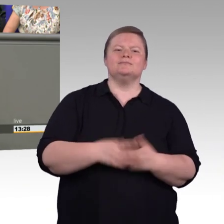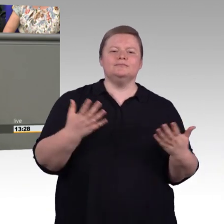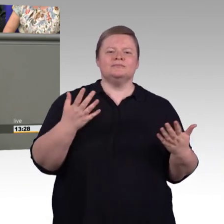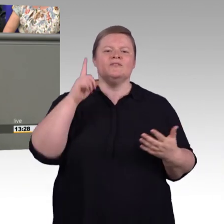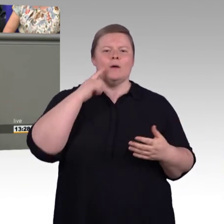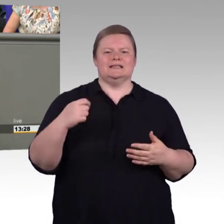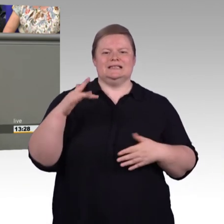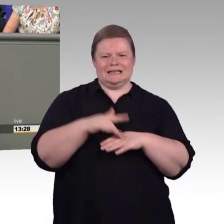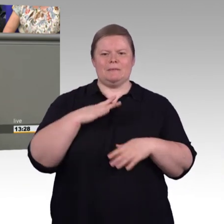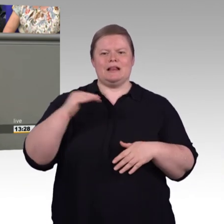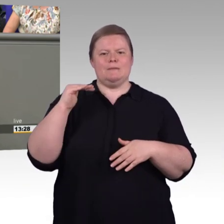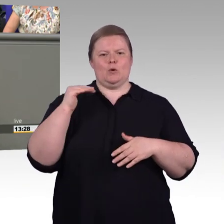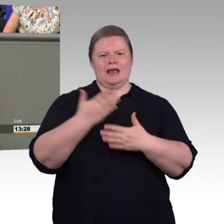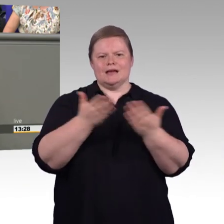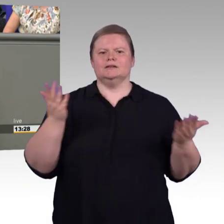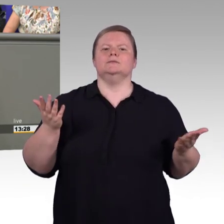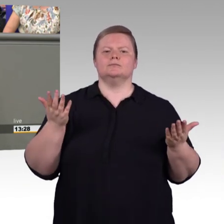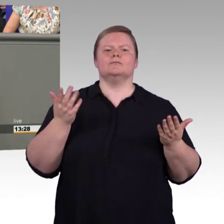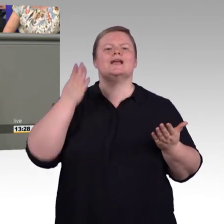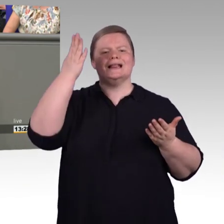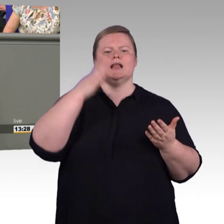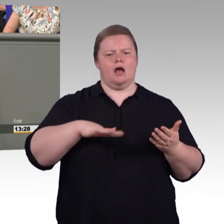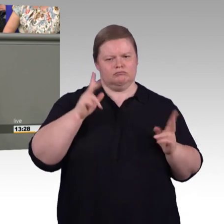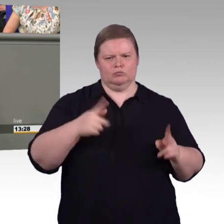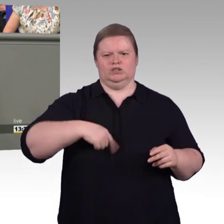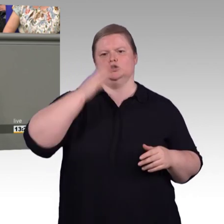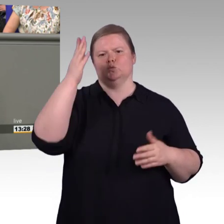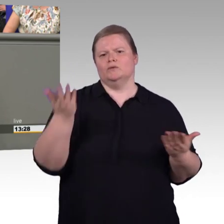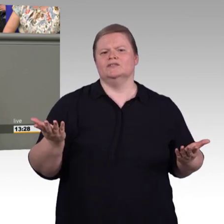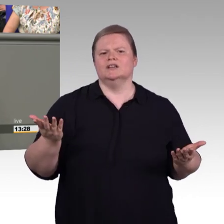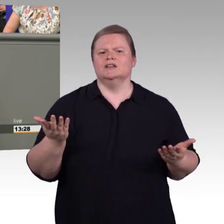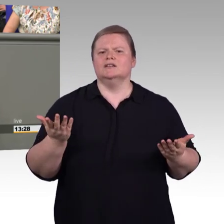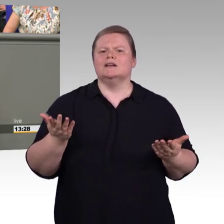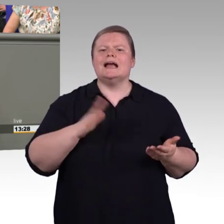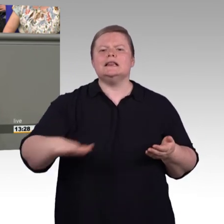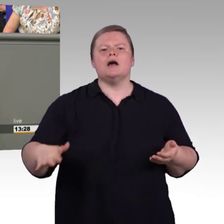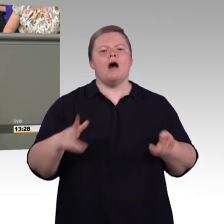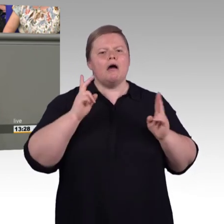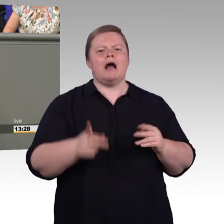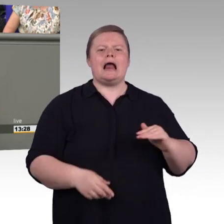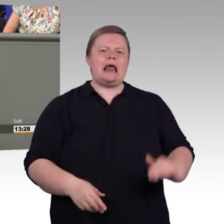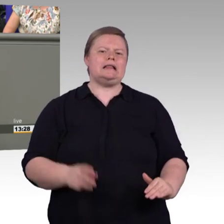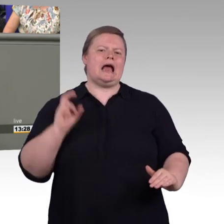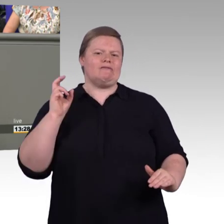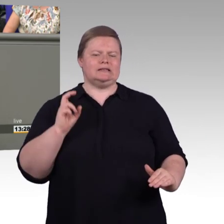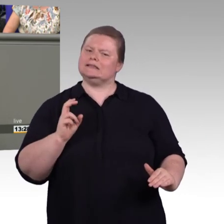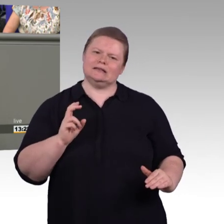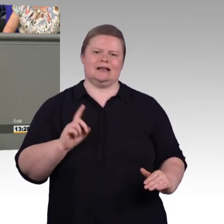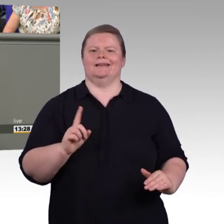der erste Zugang dazu ist das einfache Recht. Das ist eine gute Familienpolitik, es ist eine gute Bildungspolitik, das ist eine gute Sozialpolitik.